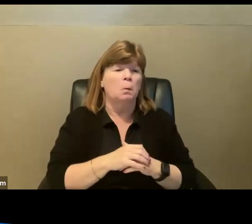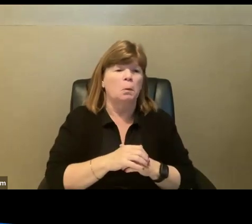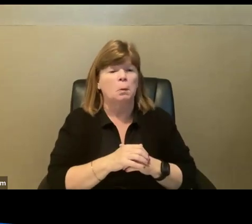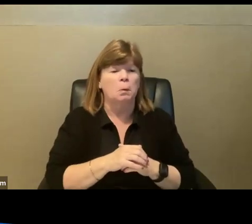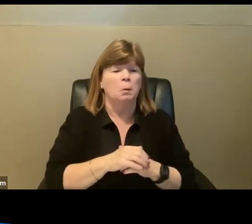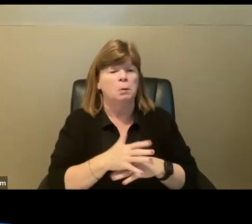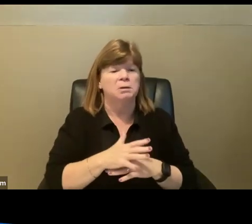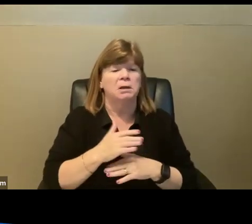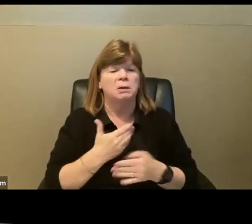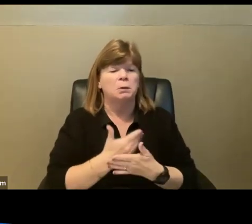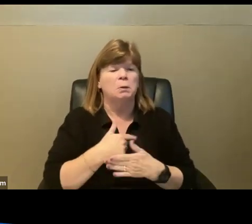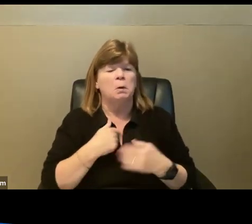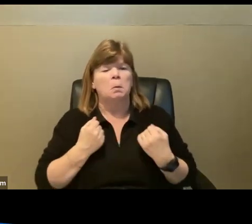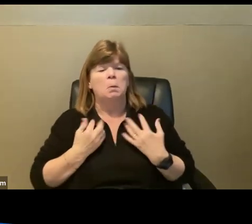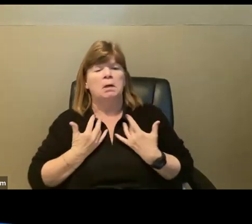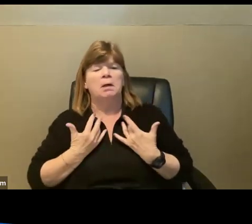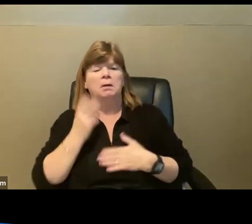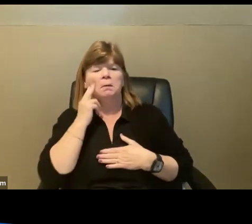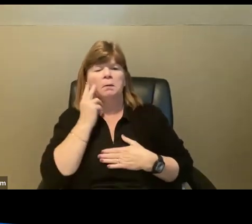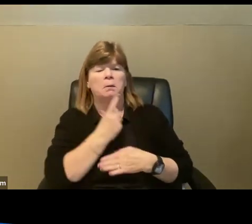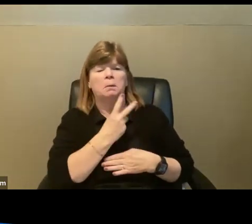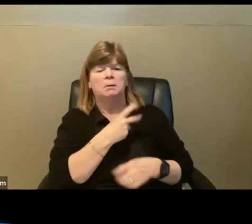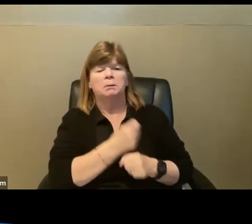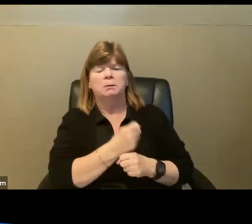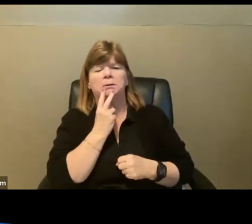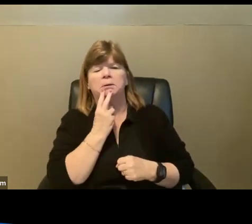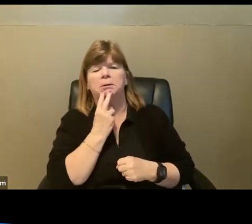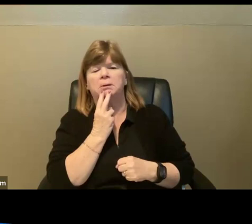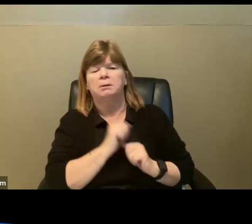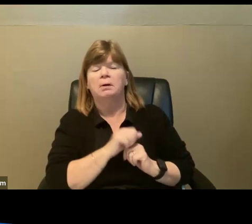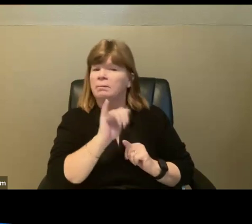Me gustaría esperar un año o dos para ver cómo va. Está bien.